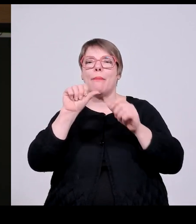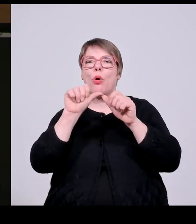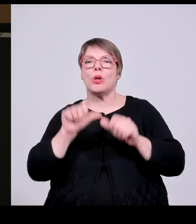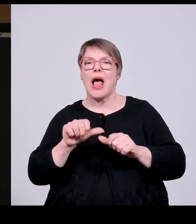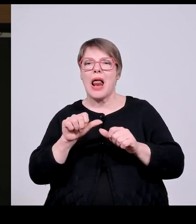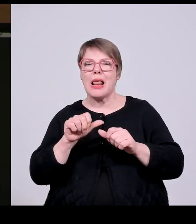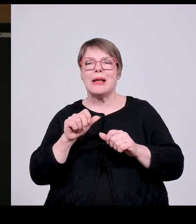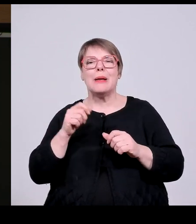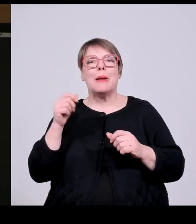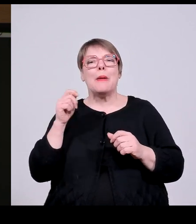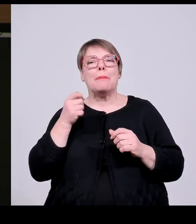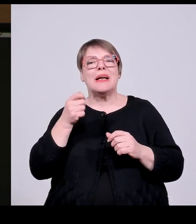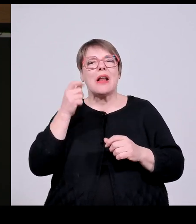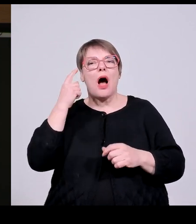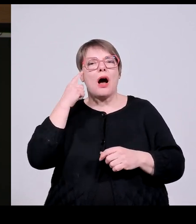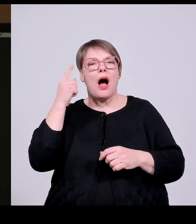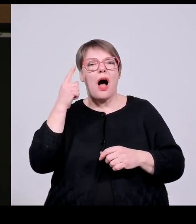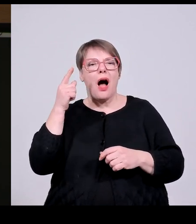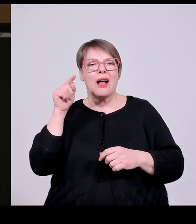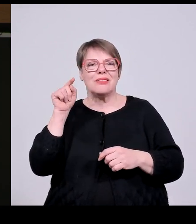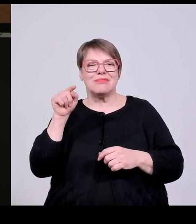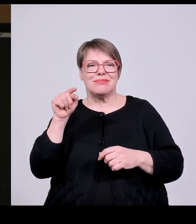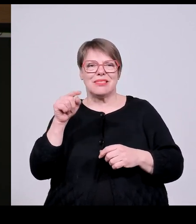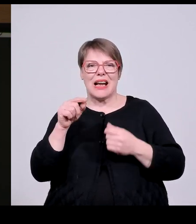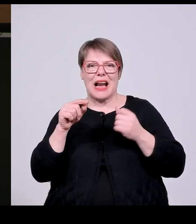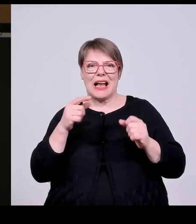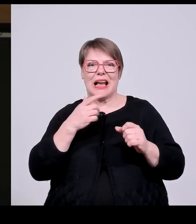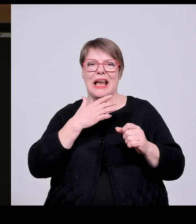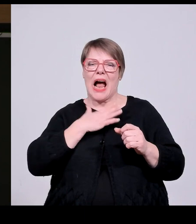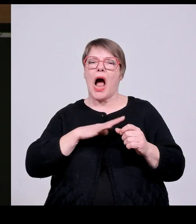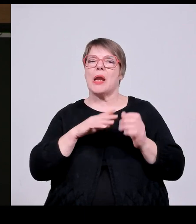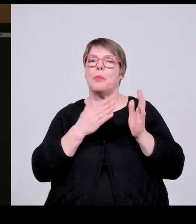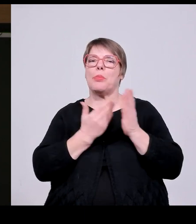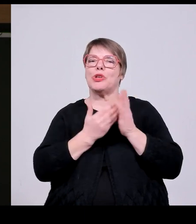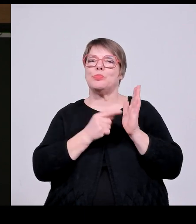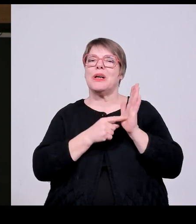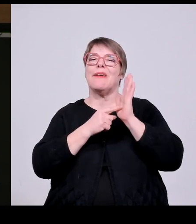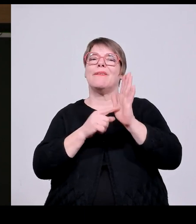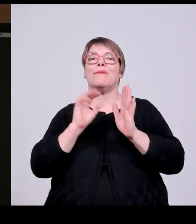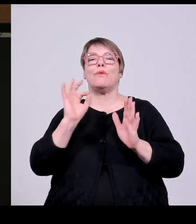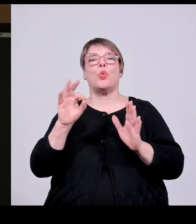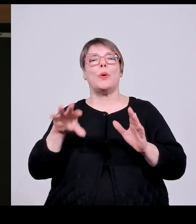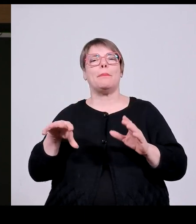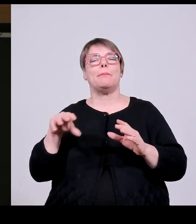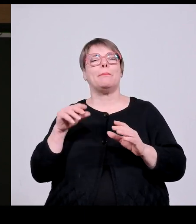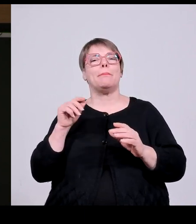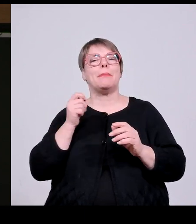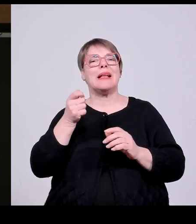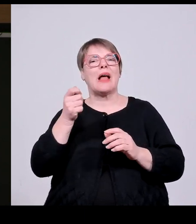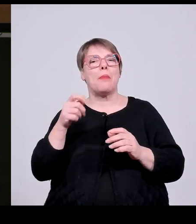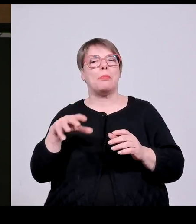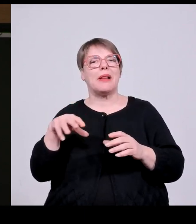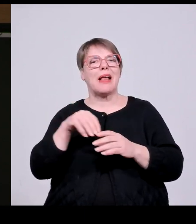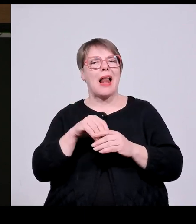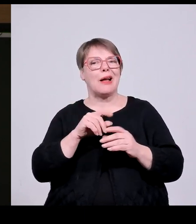des sozialdemokratischen Bürgermeisters von Gießen diesem Notar Schüler er damit das kommunale Wohnungsunternehmen viele bezahlbare Wohnungen in